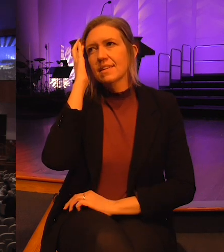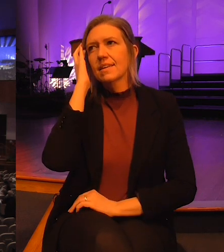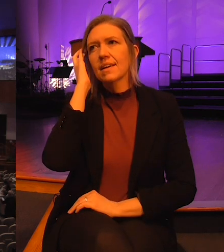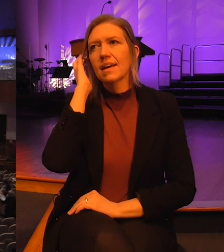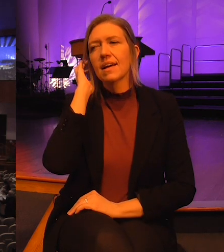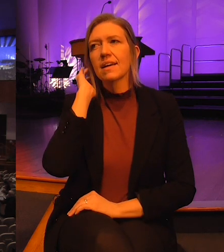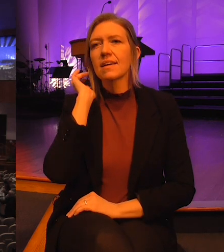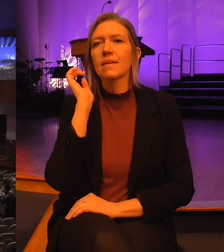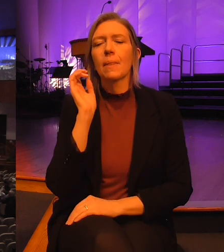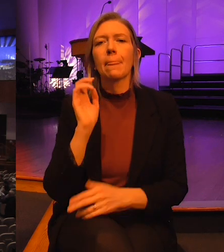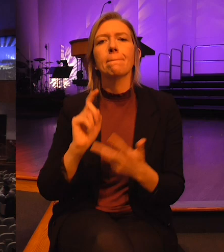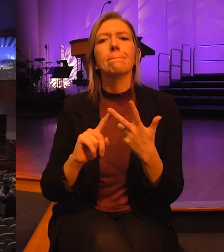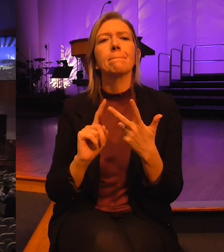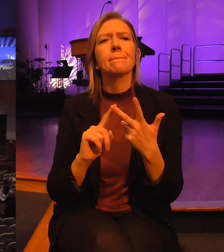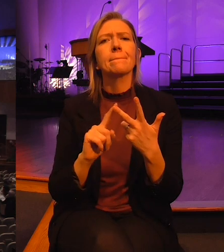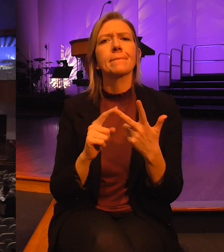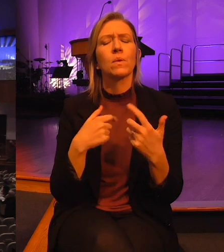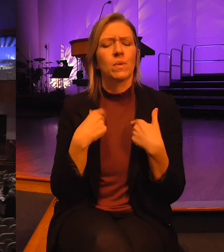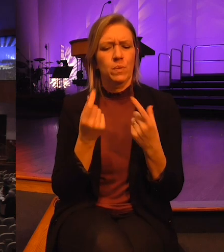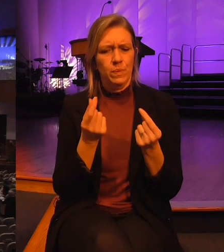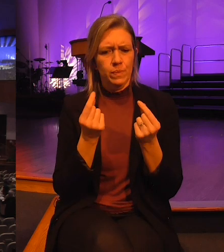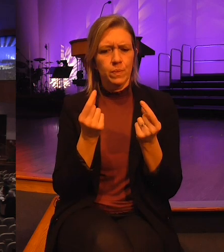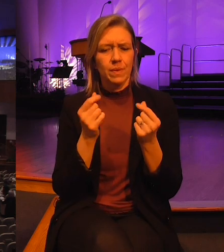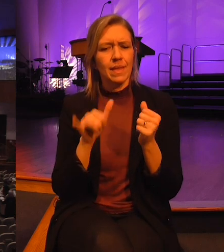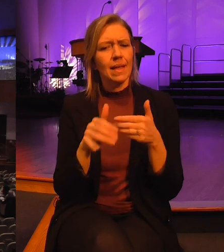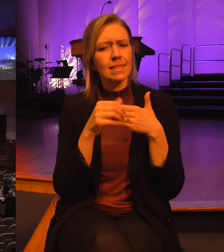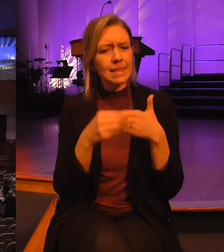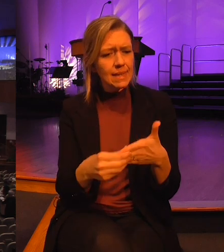era: ¿qué hago que lleve a una sensación de fluidez? Sinergia y